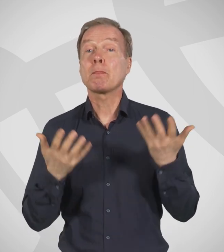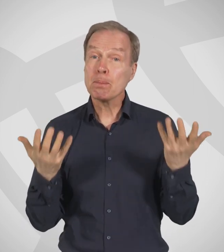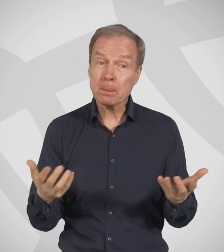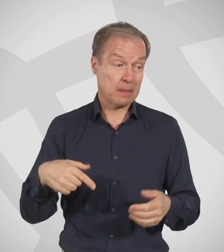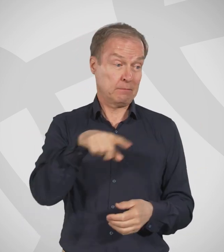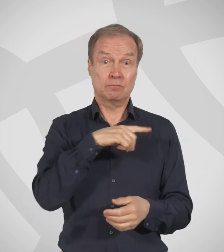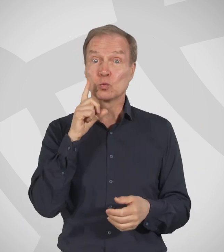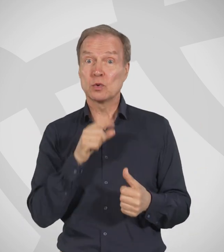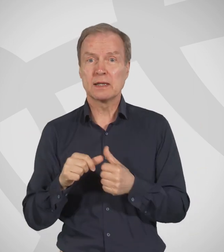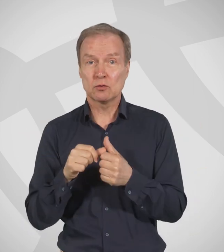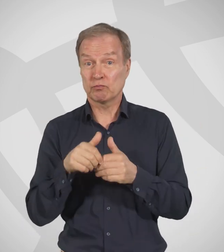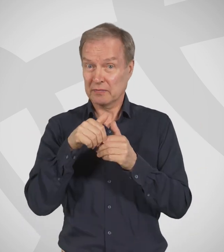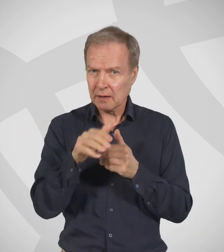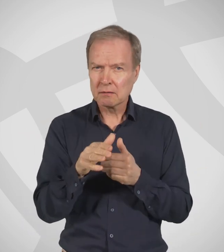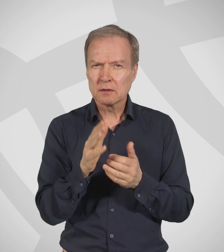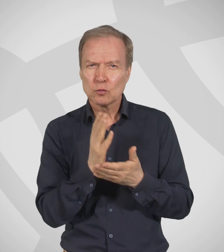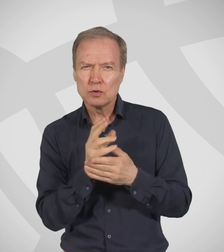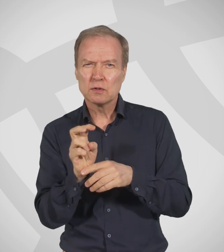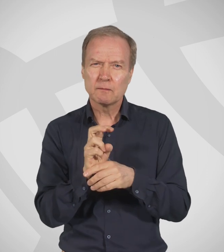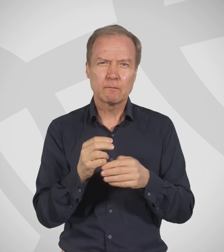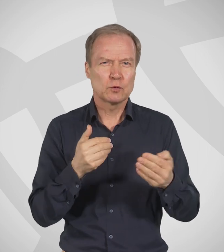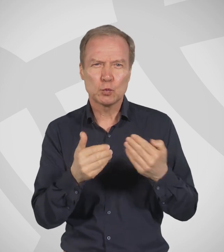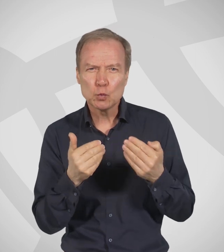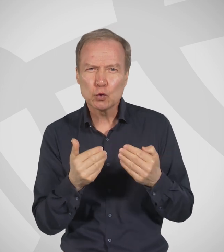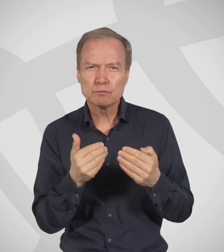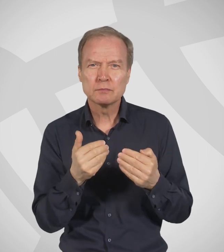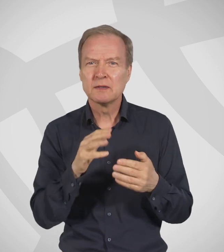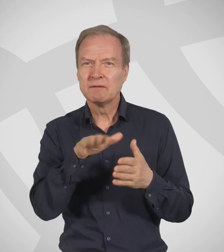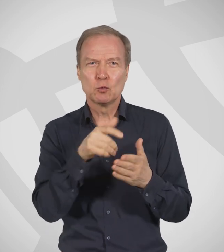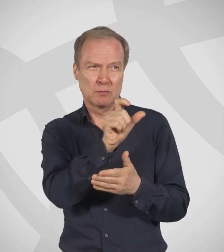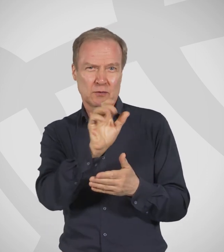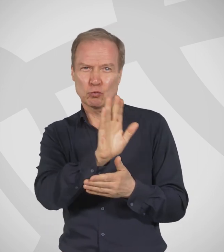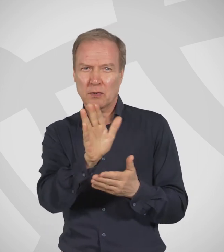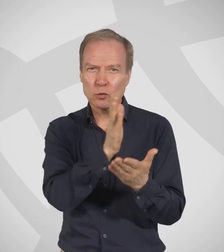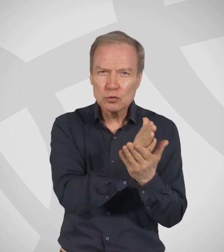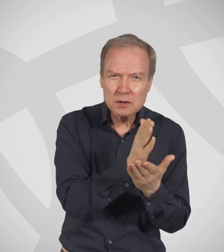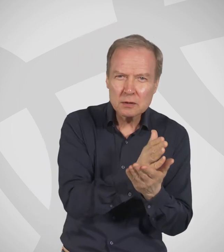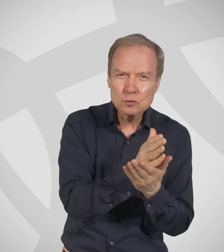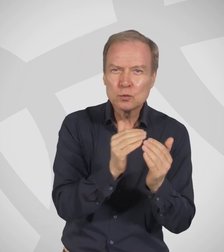Kuurojen Liitto jatkaa oikeuksienvalvonta- työtään viittomakielisten oikeuksien -